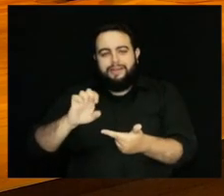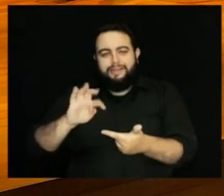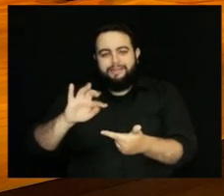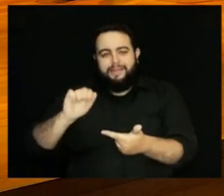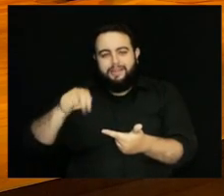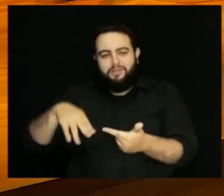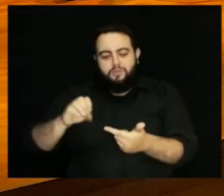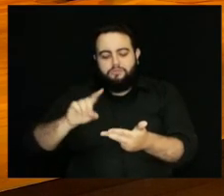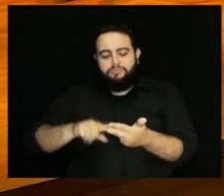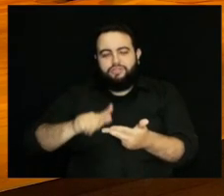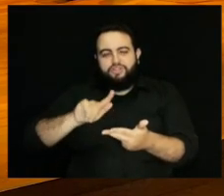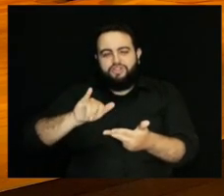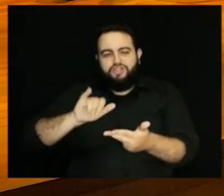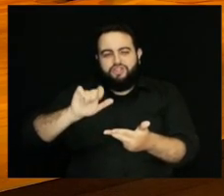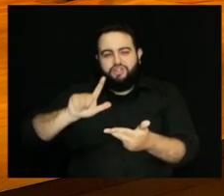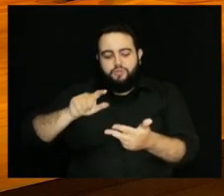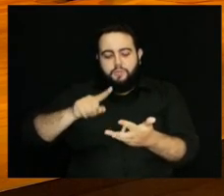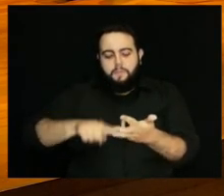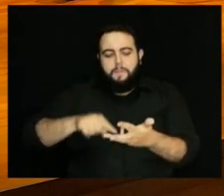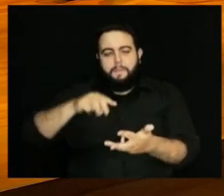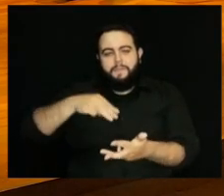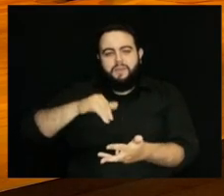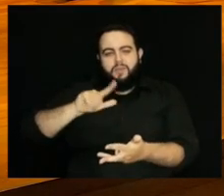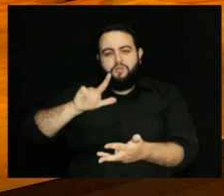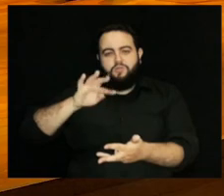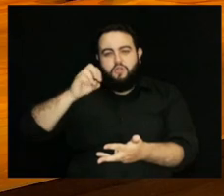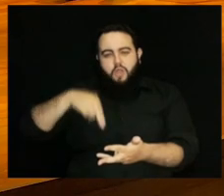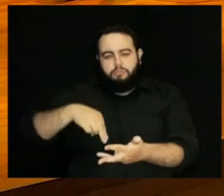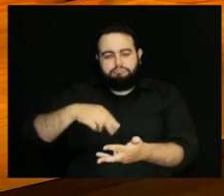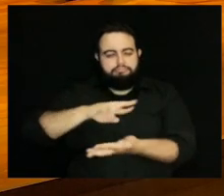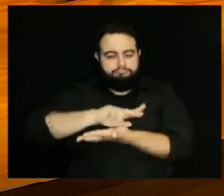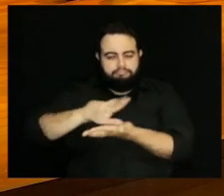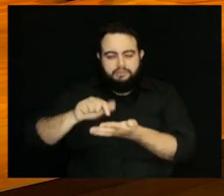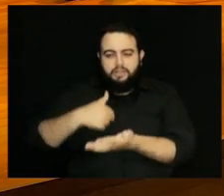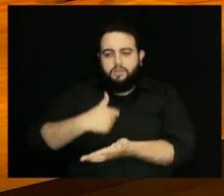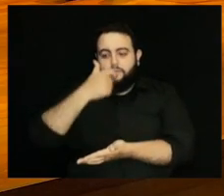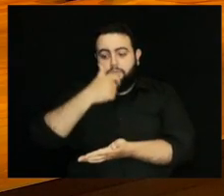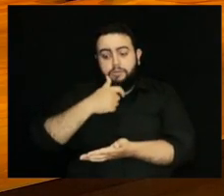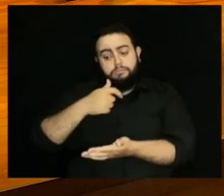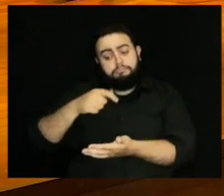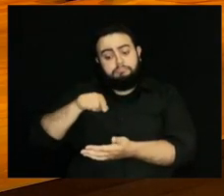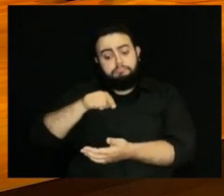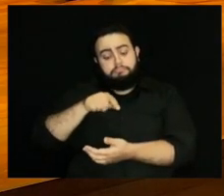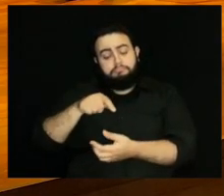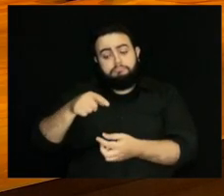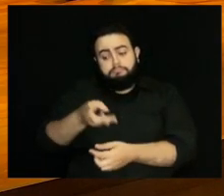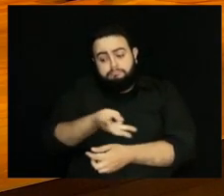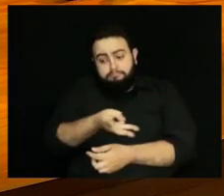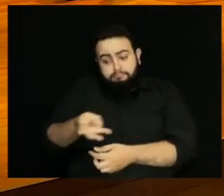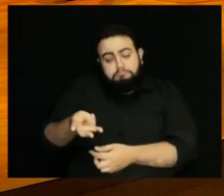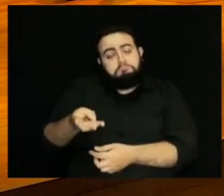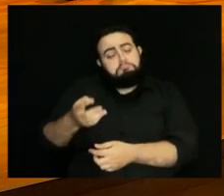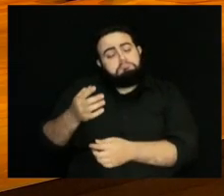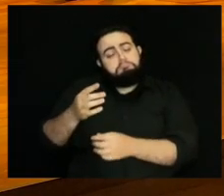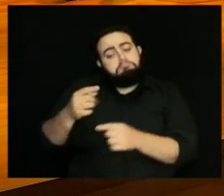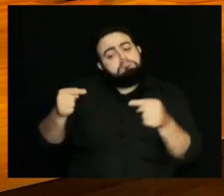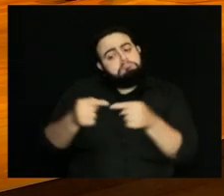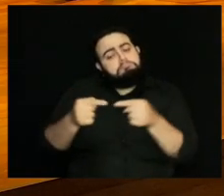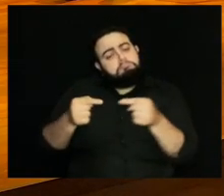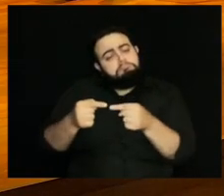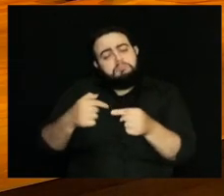eu acho que eles estão na ponta né eles são dos melhores artistas brasileiros da sua geração.